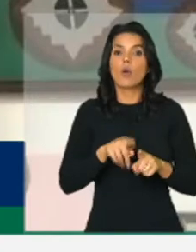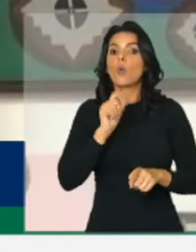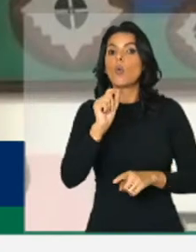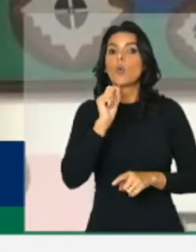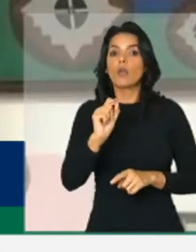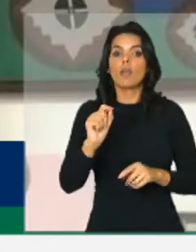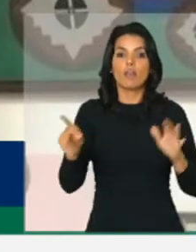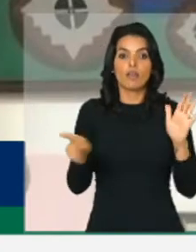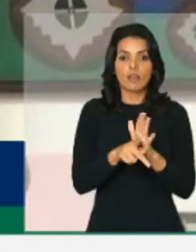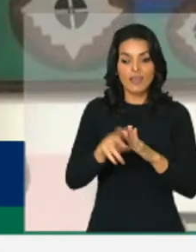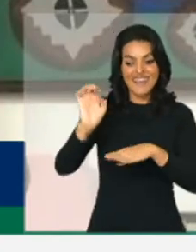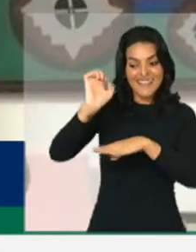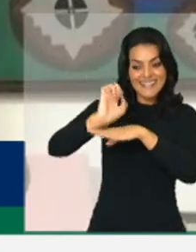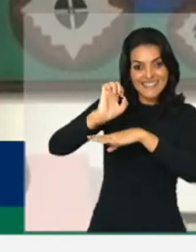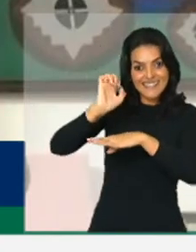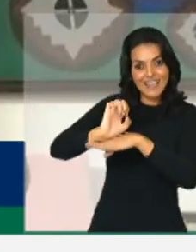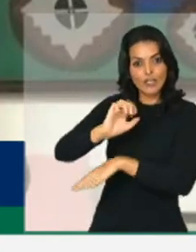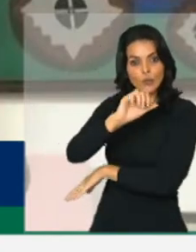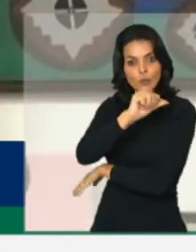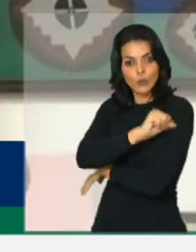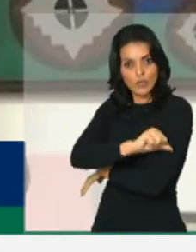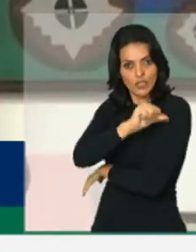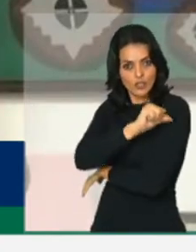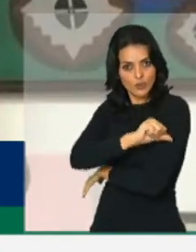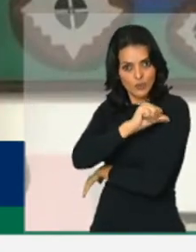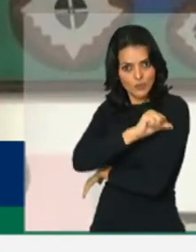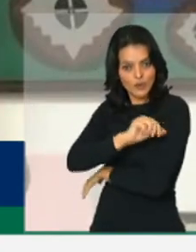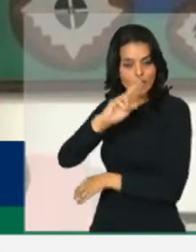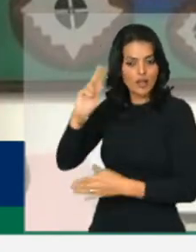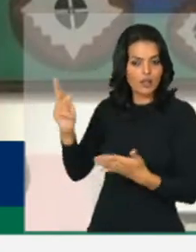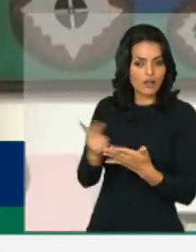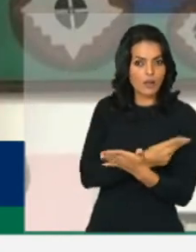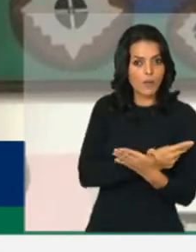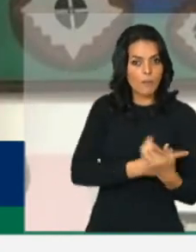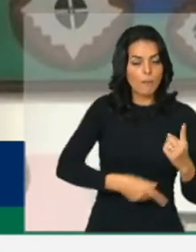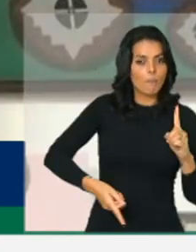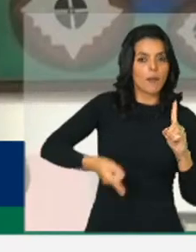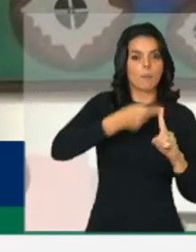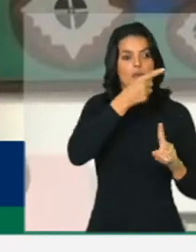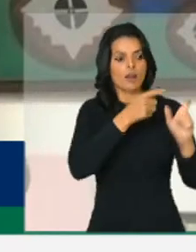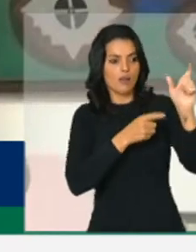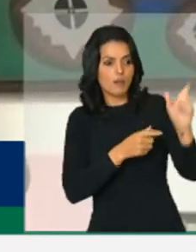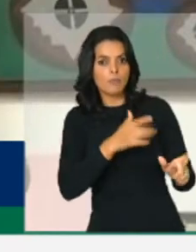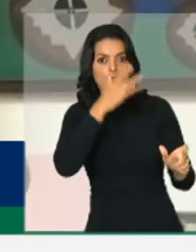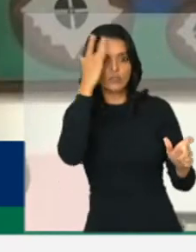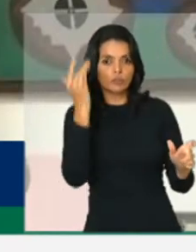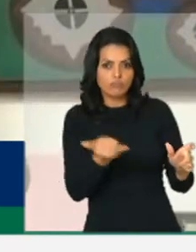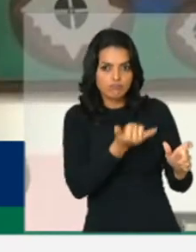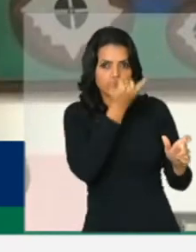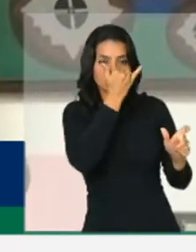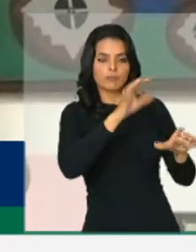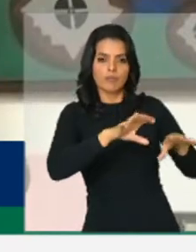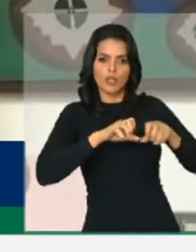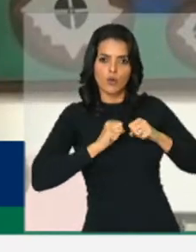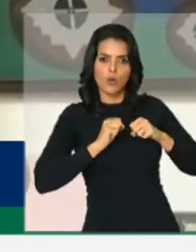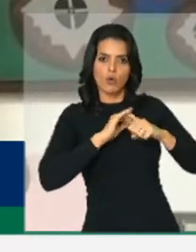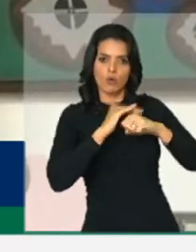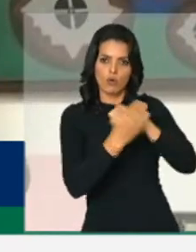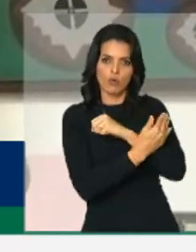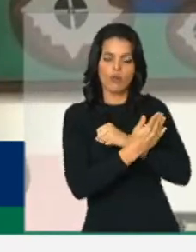CUJO EMPREGADORES VINDOS DA ITÁLIA A CONTAMINOU E ELA CONTINUOU TRABALHANDO E ELA NÃO SABIA DE QUANDO ELA...